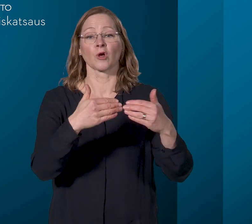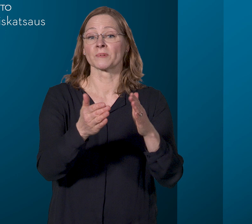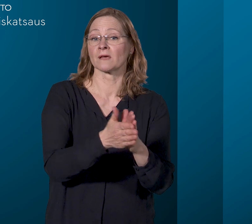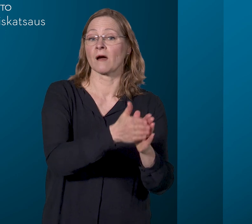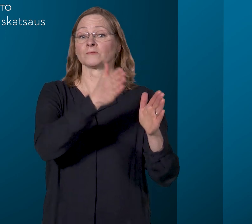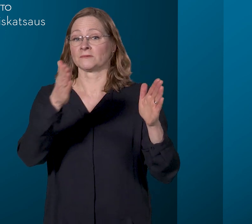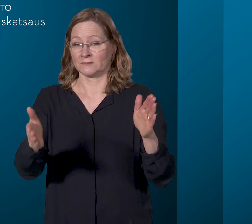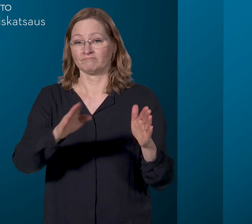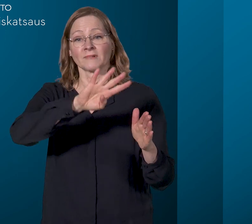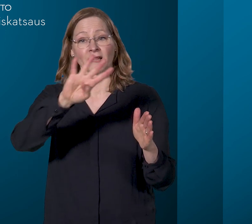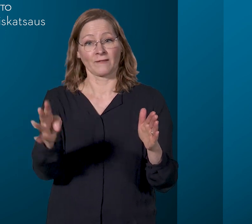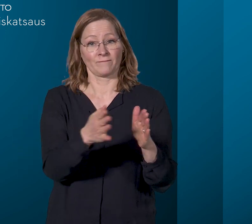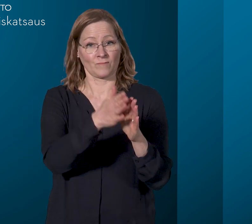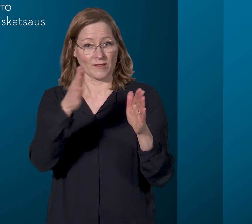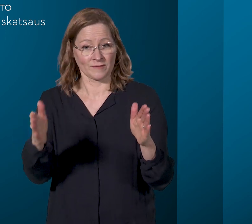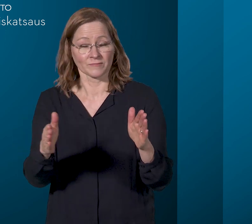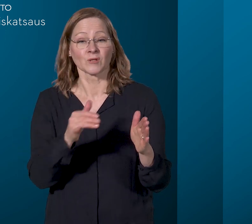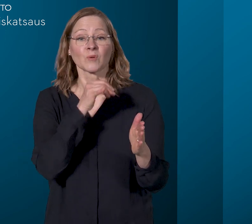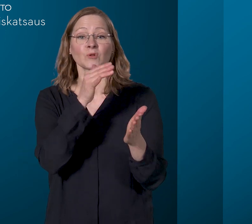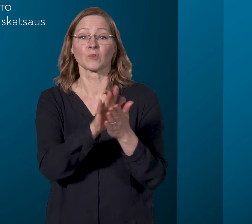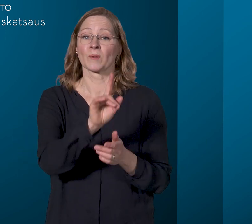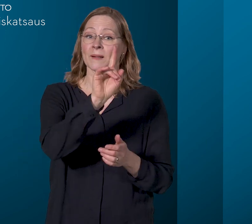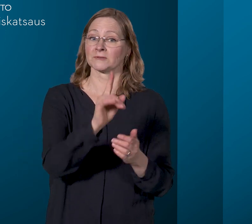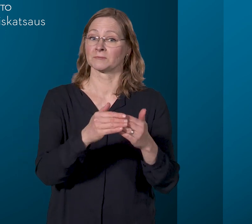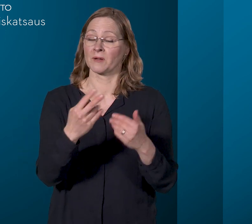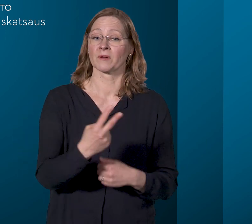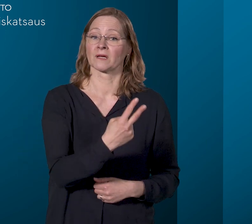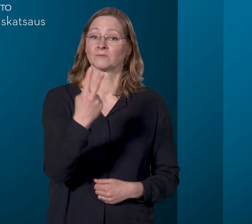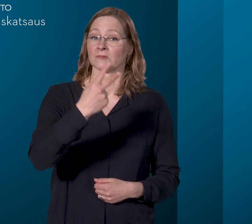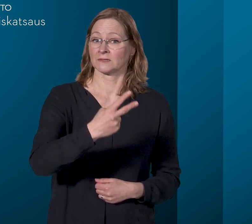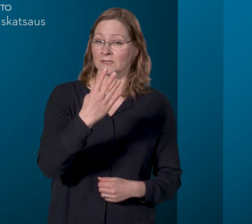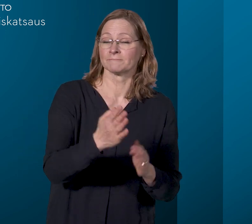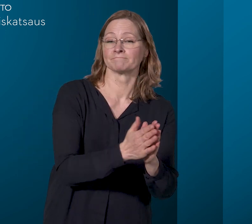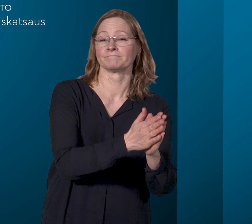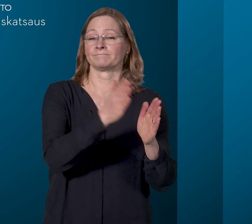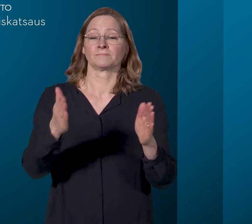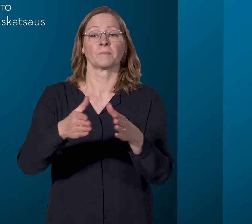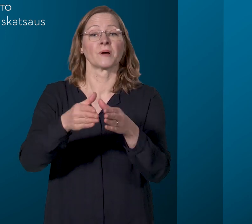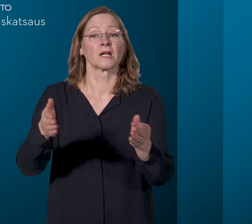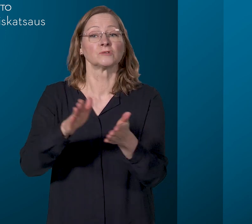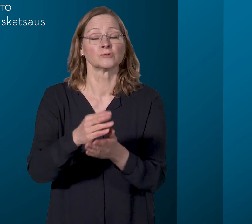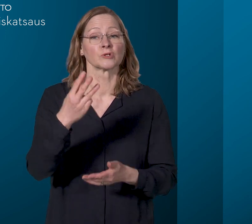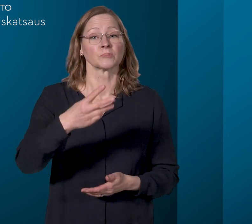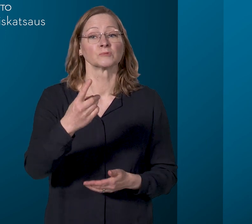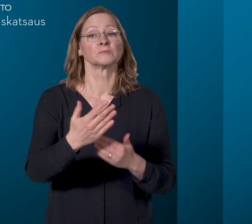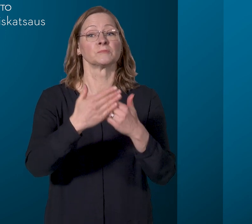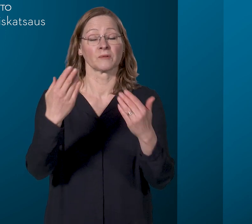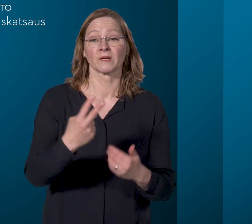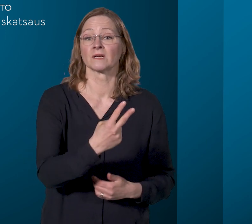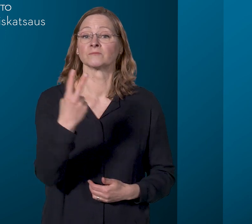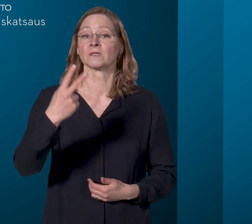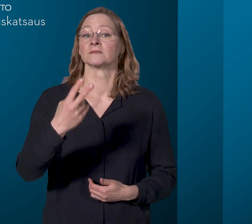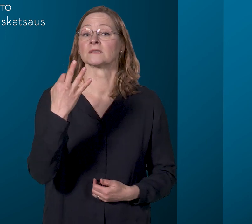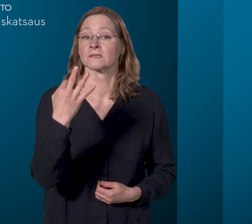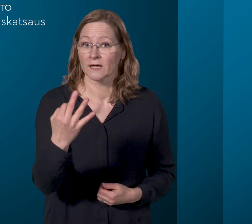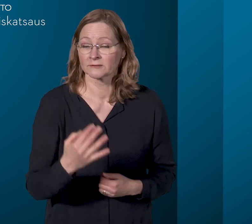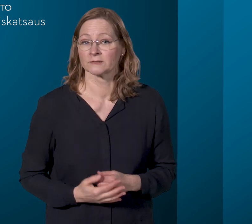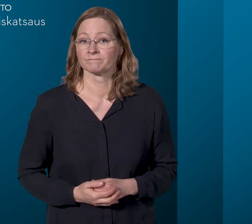neljän vuoden toimikaudeksi 1.4.2024–31.3.2028.